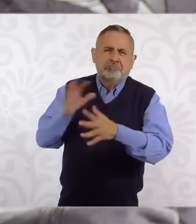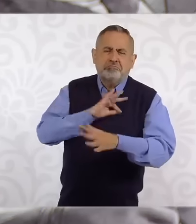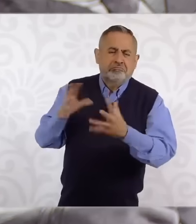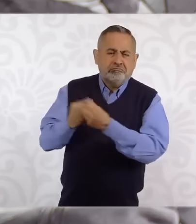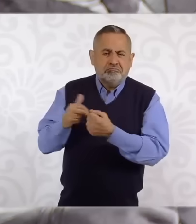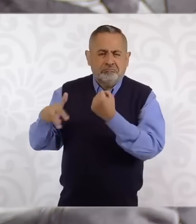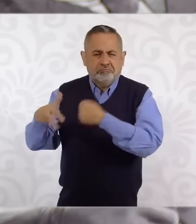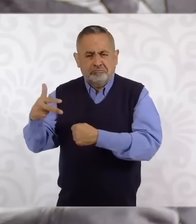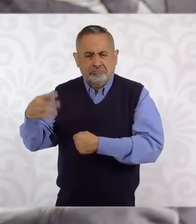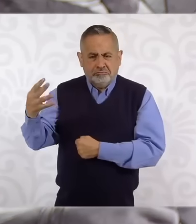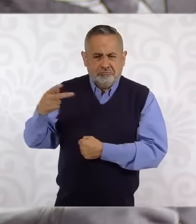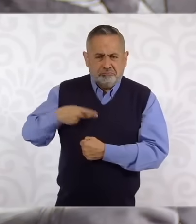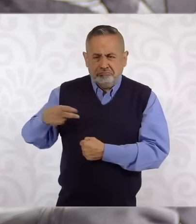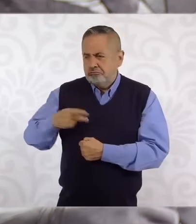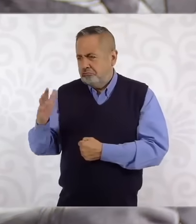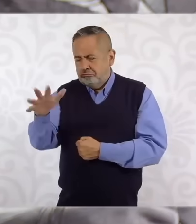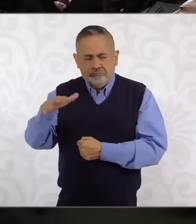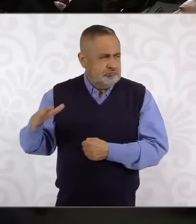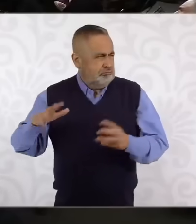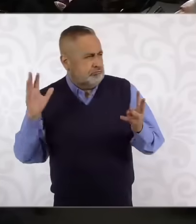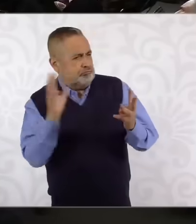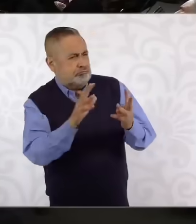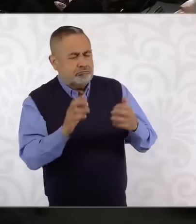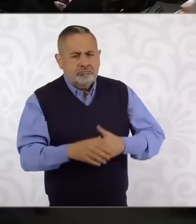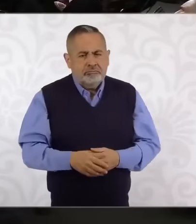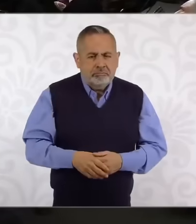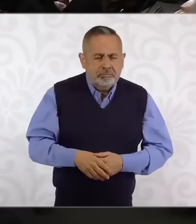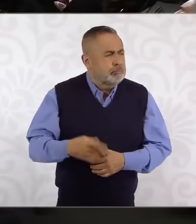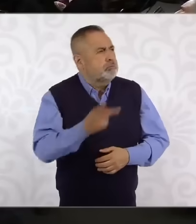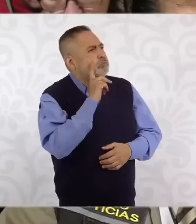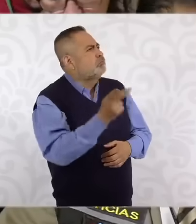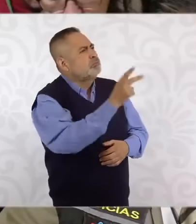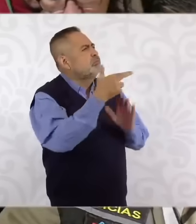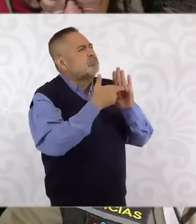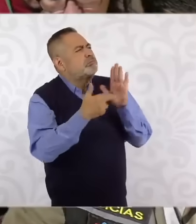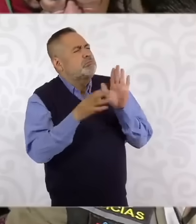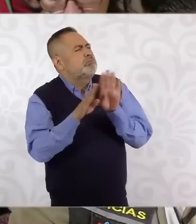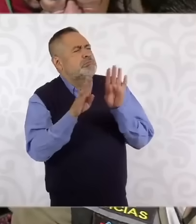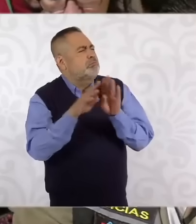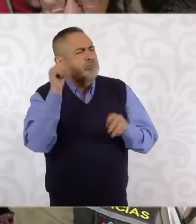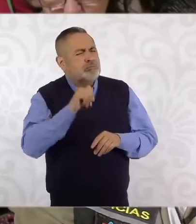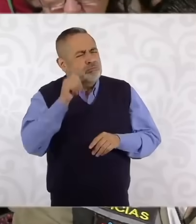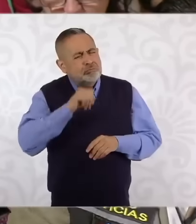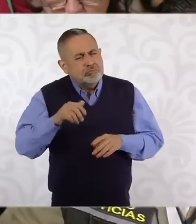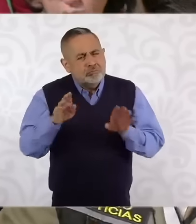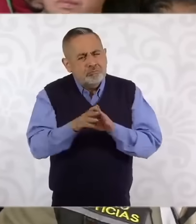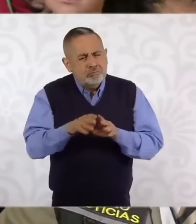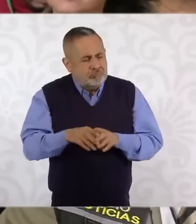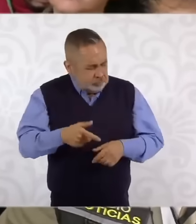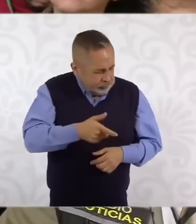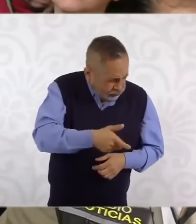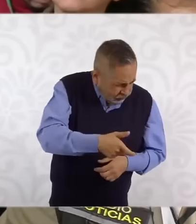13 14 elementos. Sí. ¿Y cuál es el protocolo eh general una vez que lo tienen ahí ya, ¿cómo se